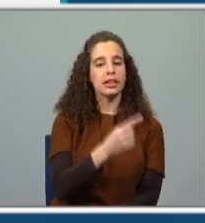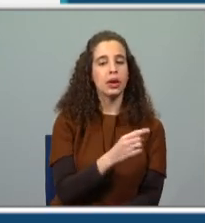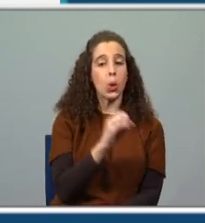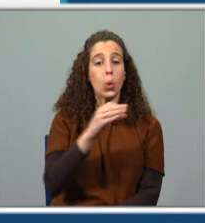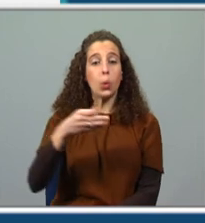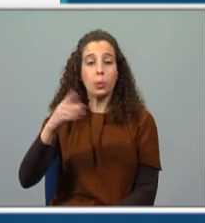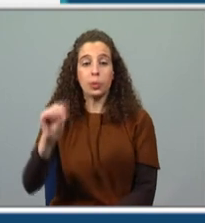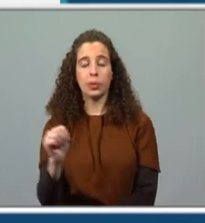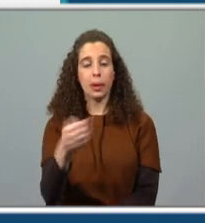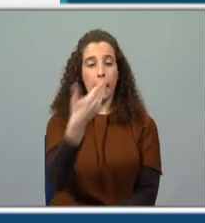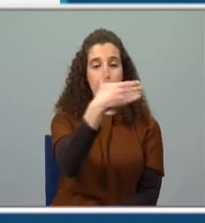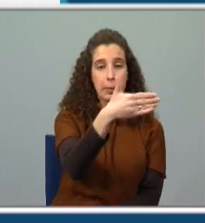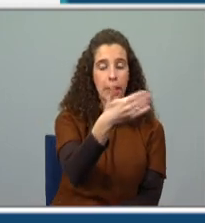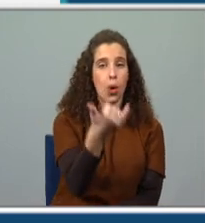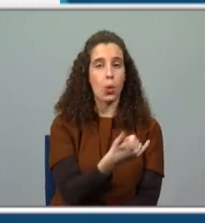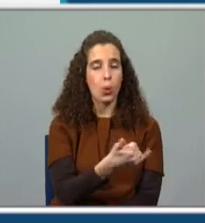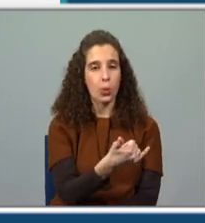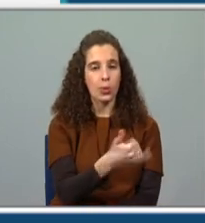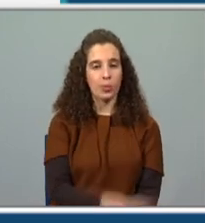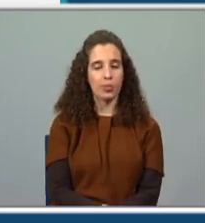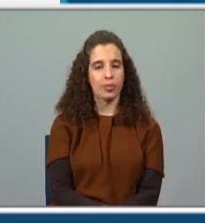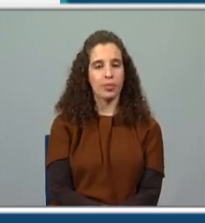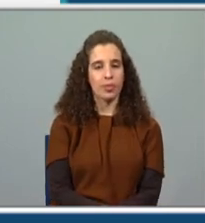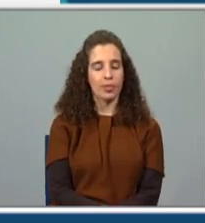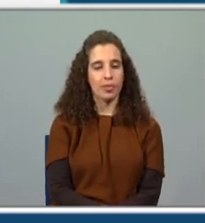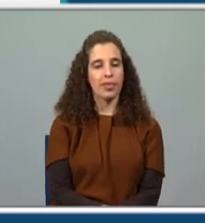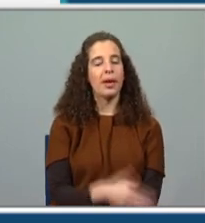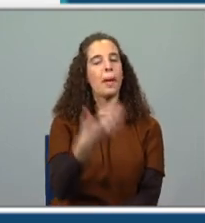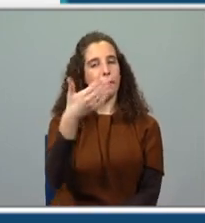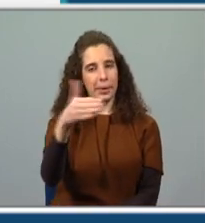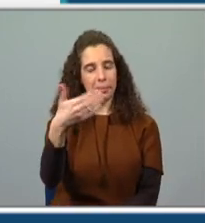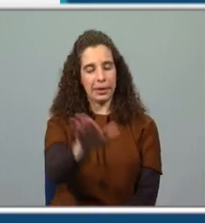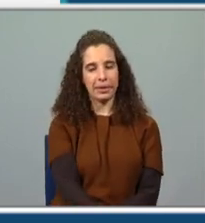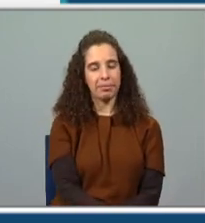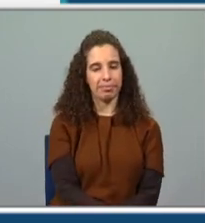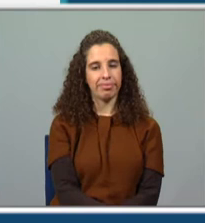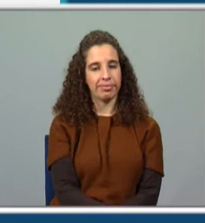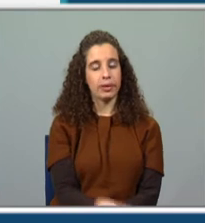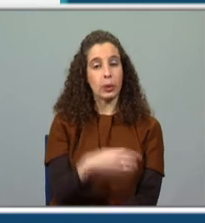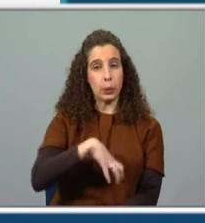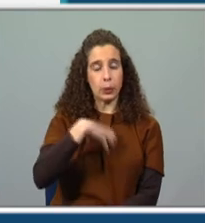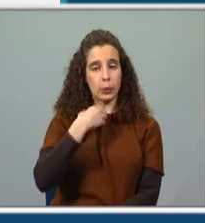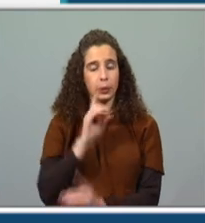a primeira ou a segunda a primeira O que quer dizer que a 第一個或第二個第一個是什麼意思